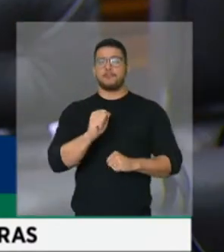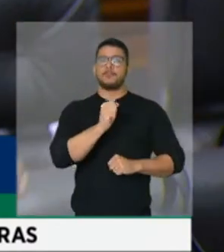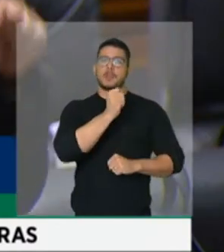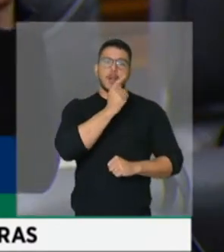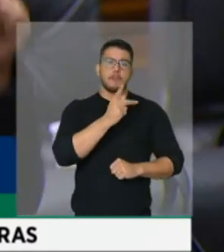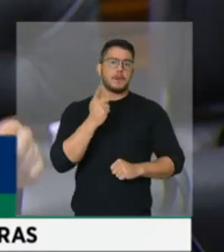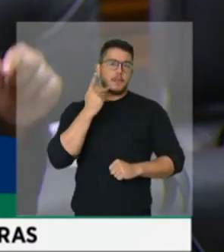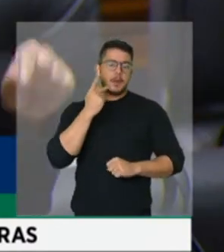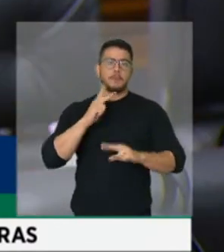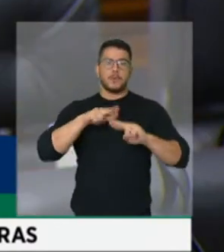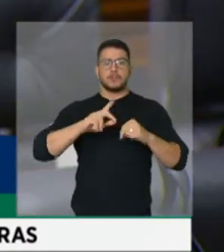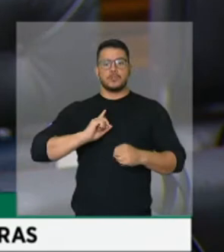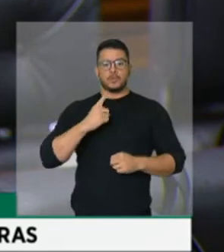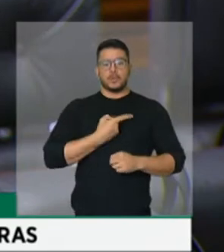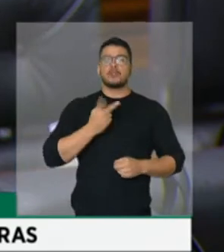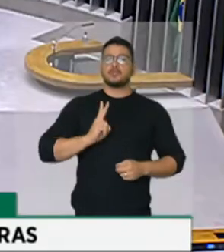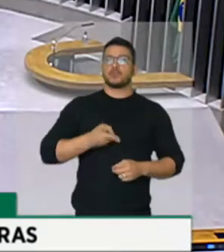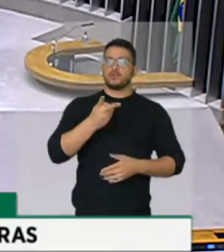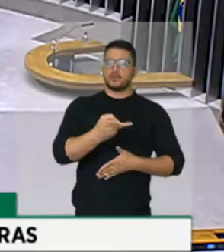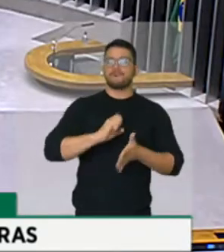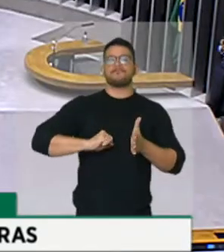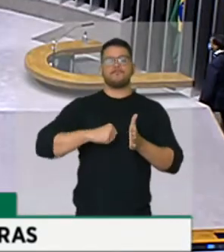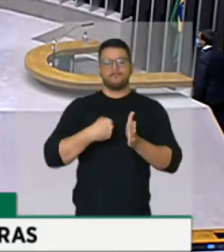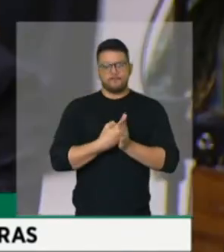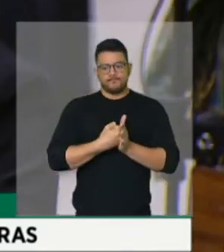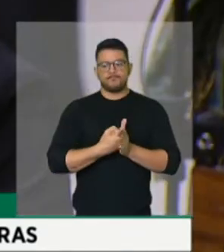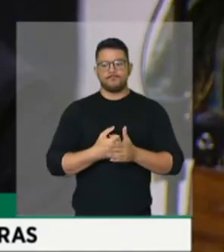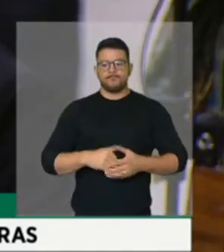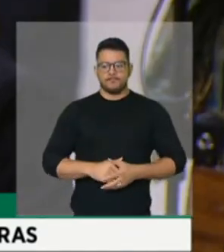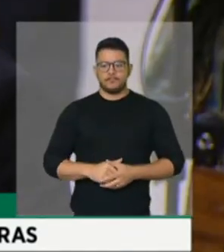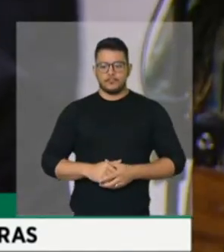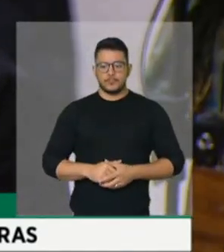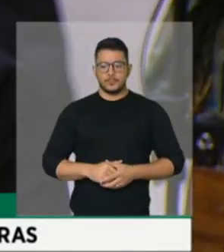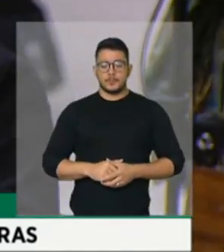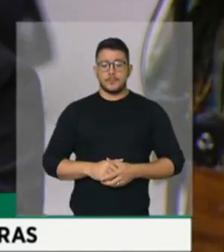FOI A ELETROBRAS... FORAM OS TRABALHADORES ELETRICITÁ RIOS... QUE CONSEGUIRAM... RESOLVER TODO O PROBLEMA DO